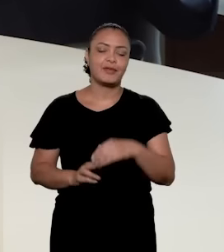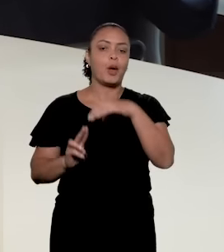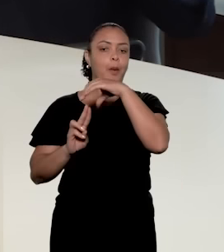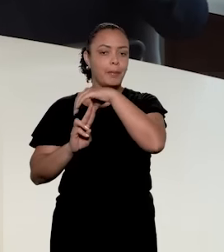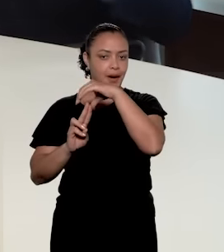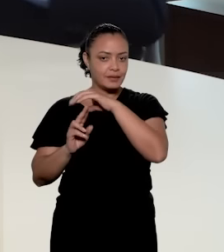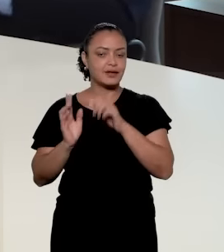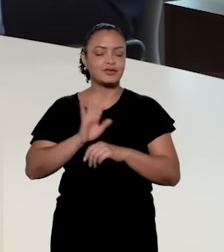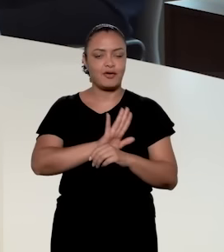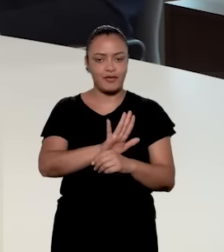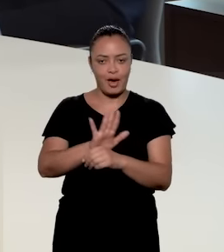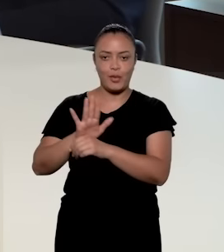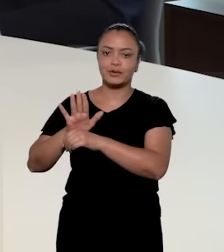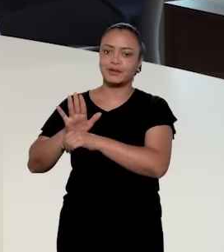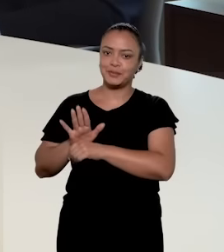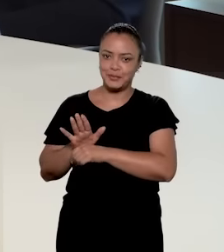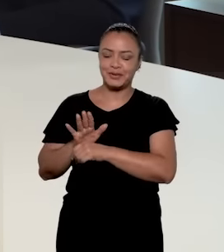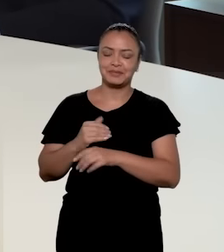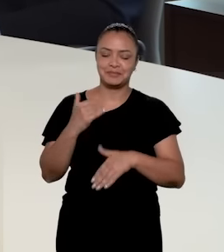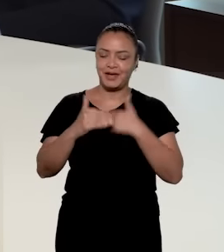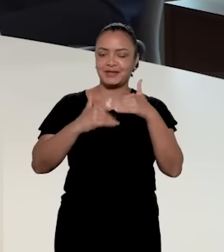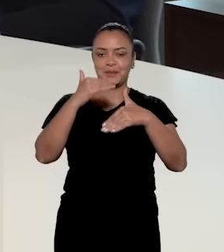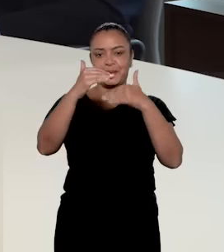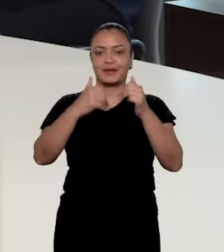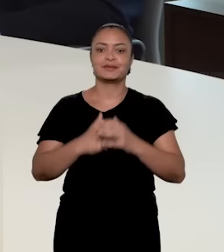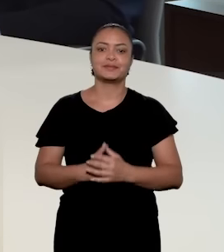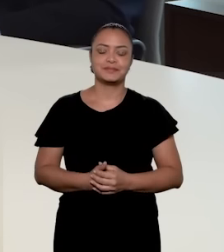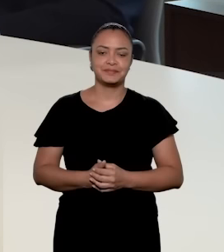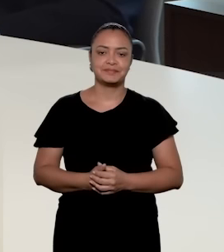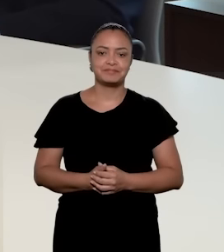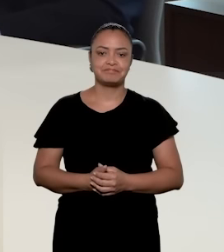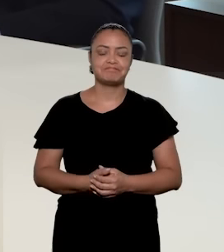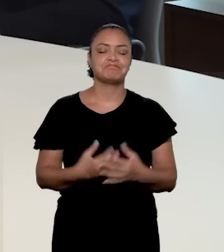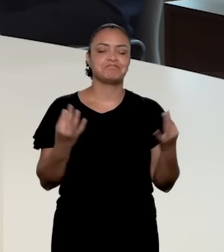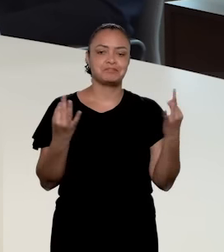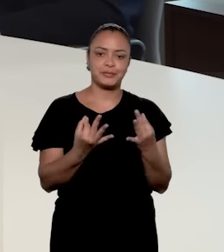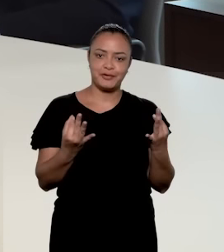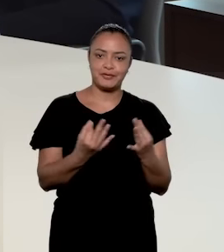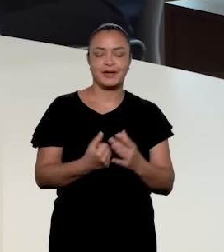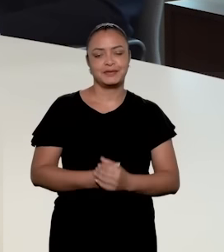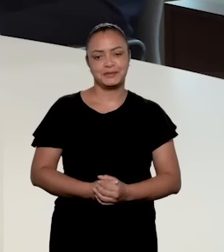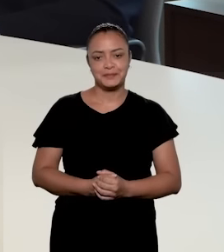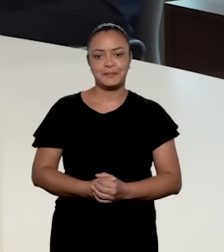Por supuesto. O Bradesco vai contribuir um pouco para esse crescimento.